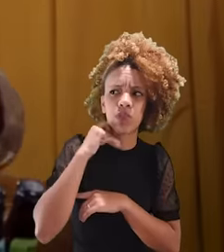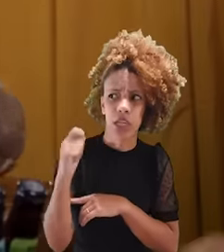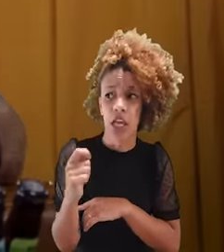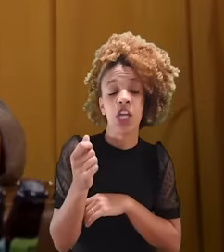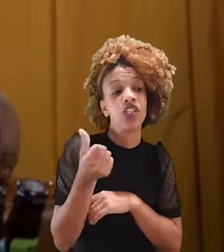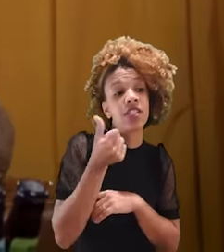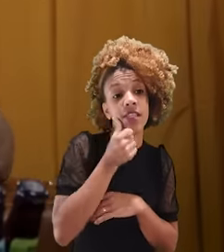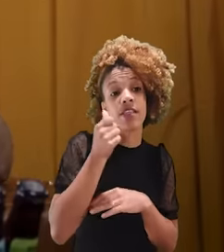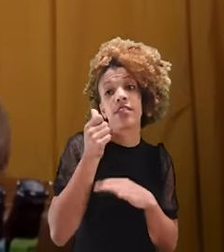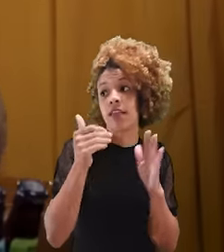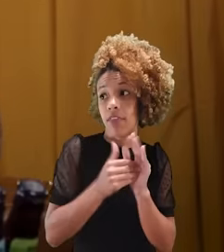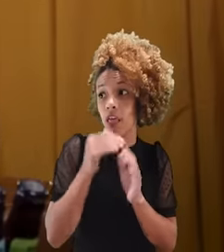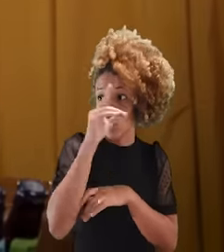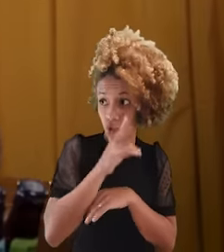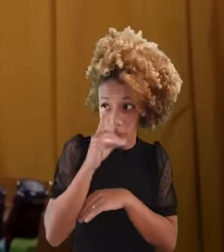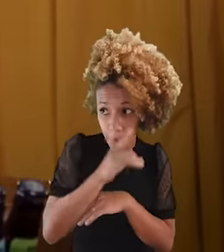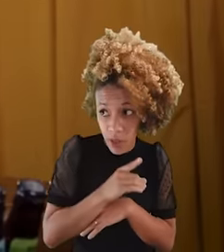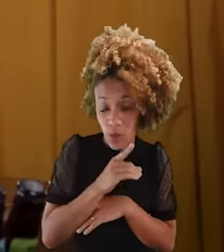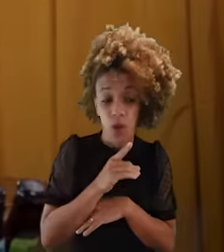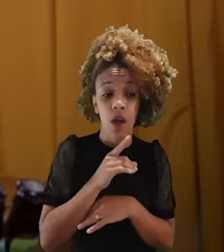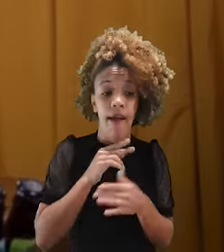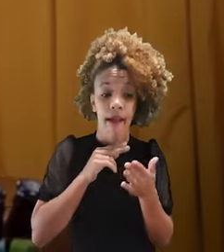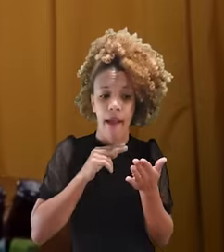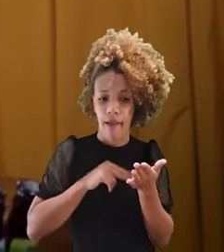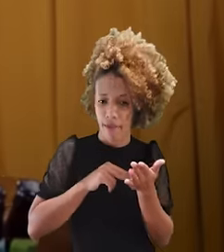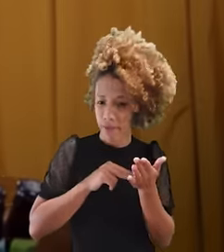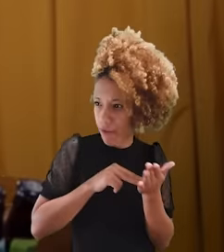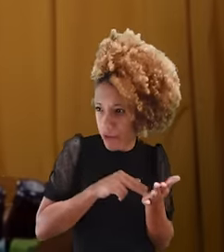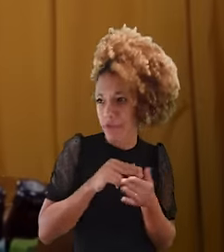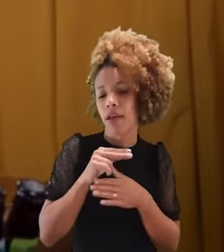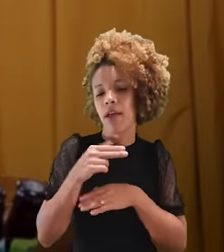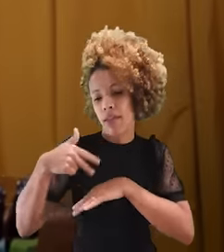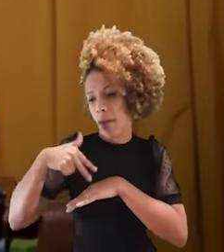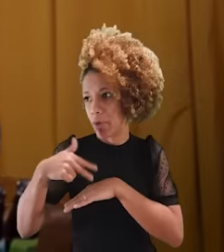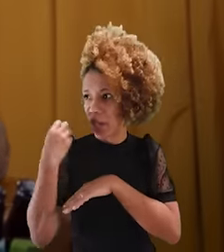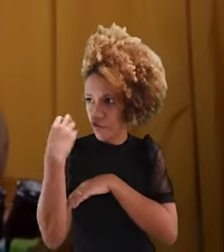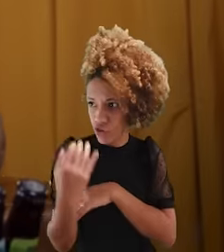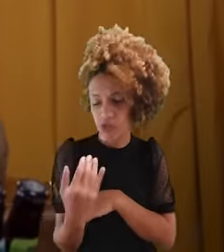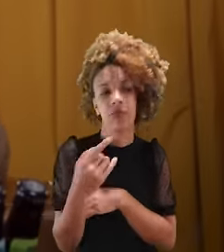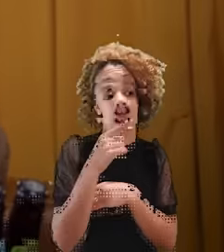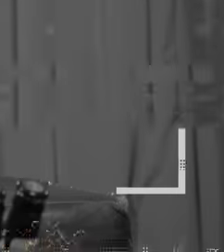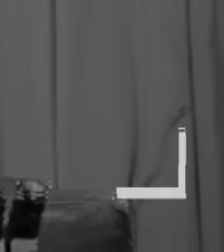domingo a gente tá em cartaz com cafca e a boneca viajante no teatro das Artes no Shopping da Gávia